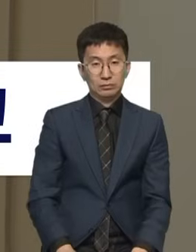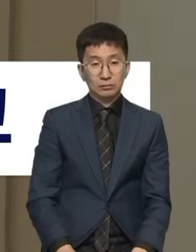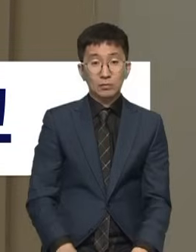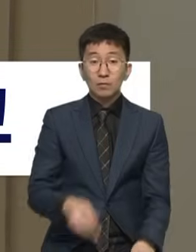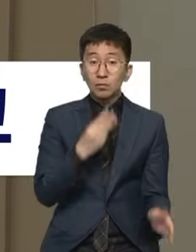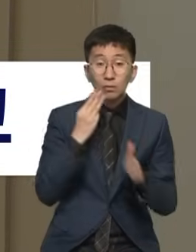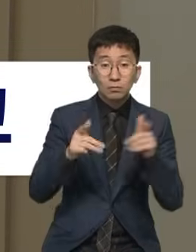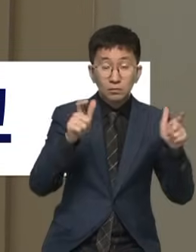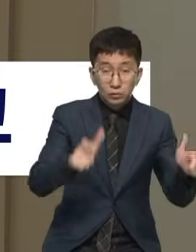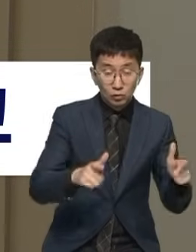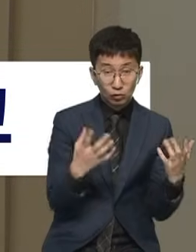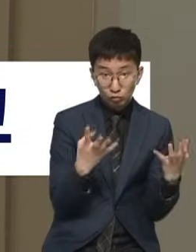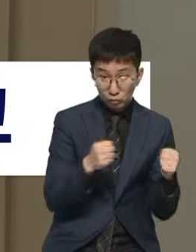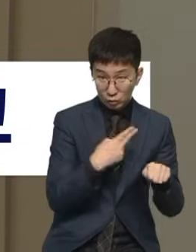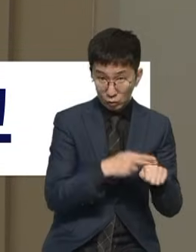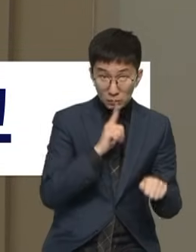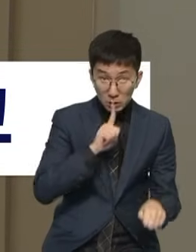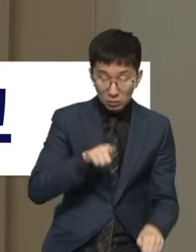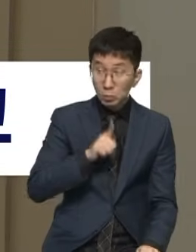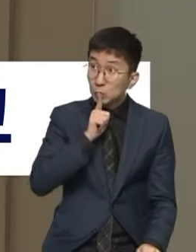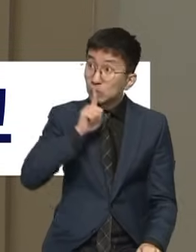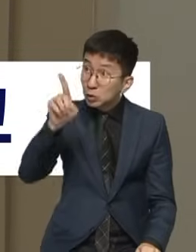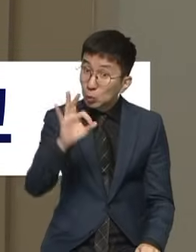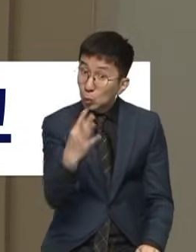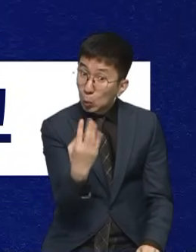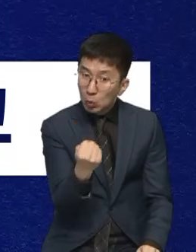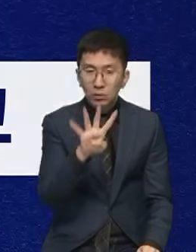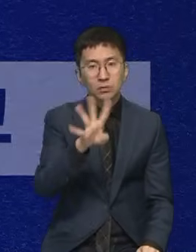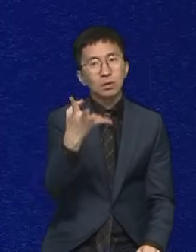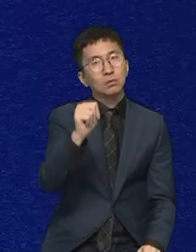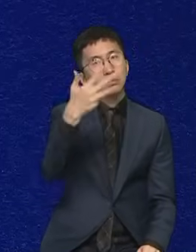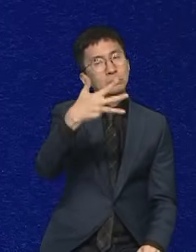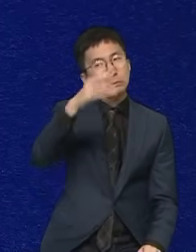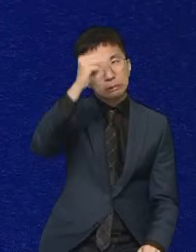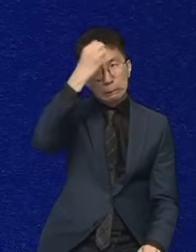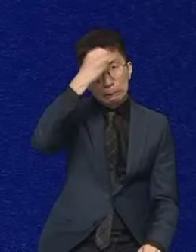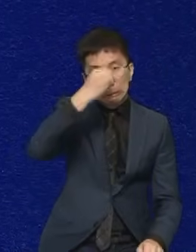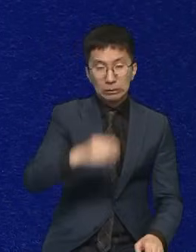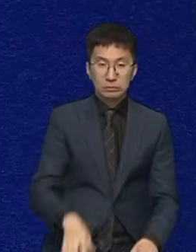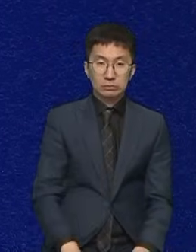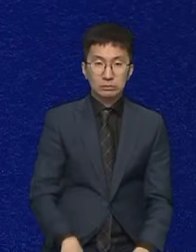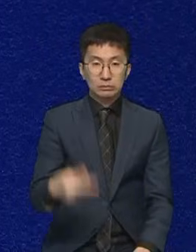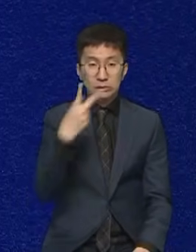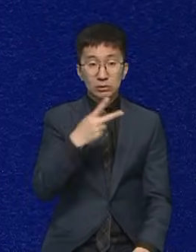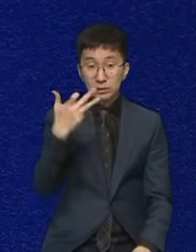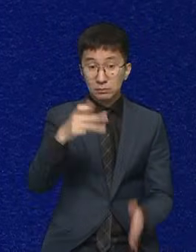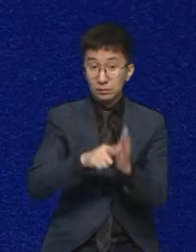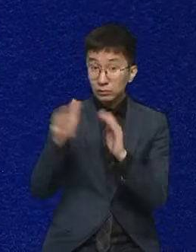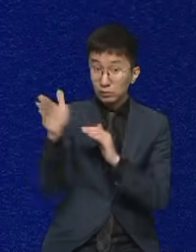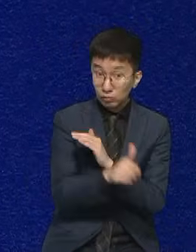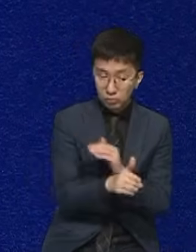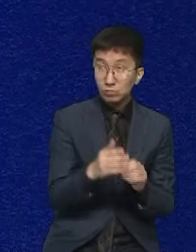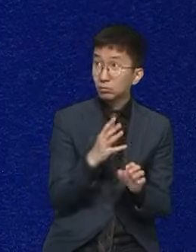신고액이 4억 8천여만 원에 달했습니다. 지난 2018년부터 지난달까지 지난 5년간